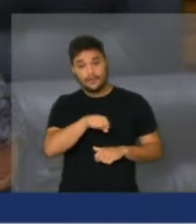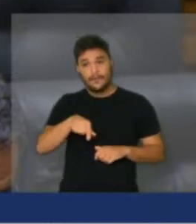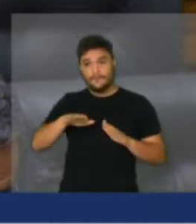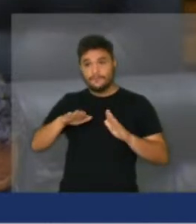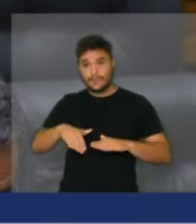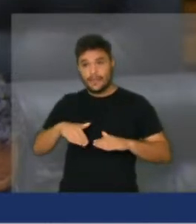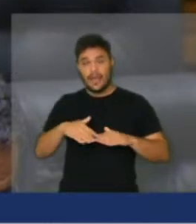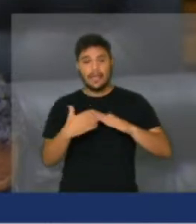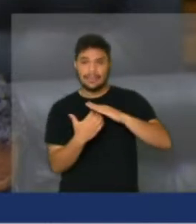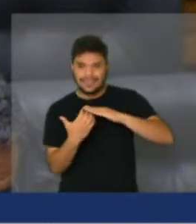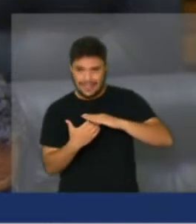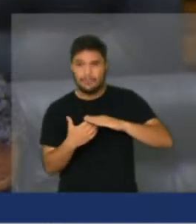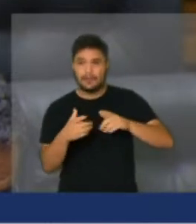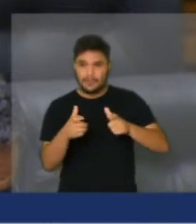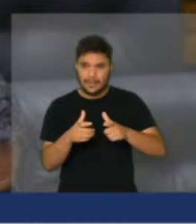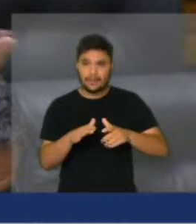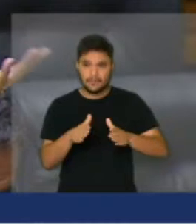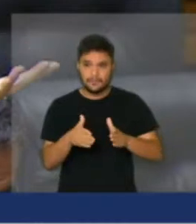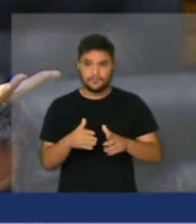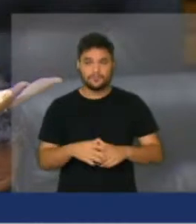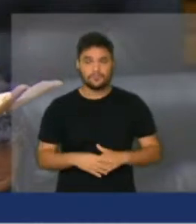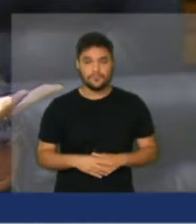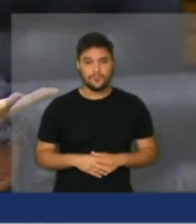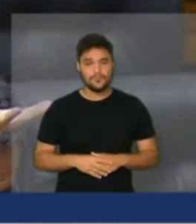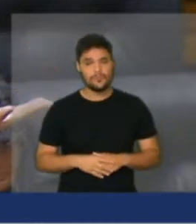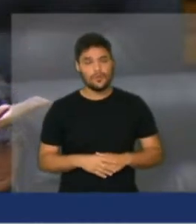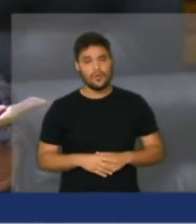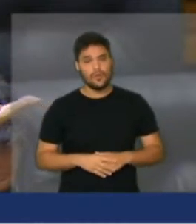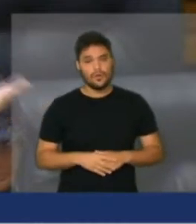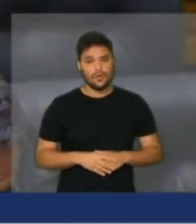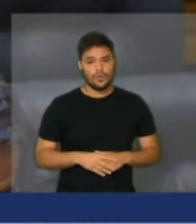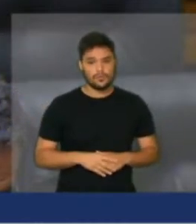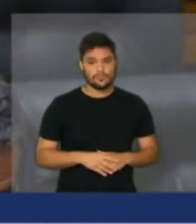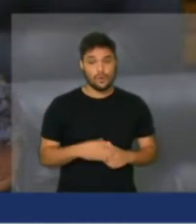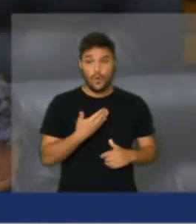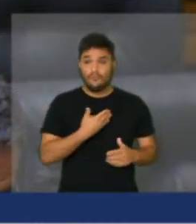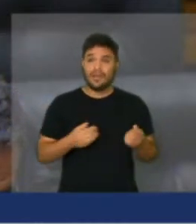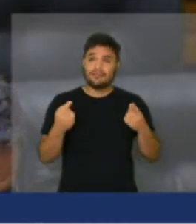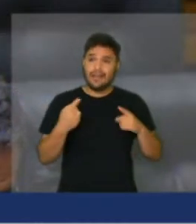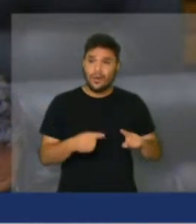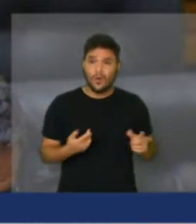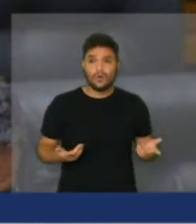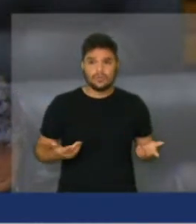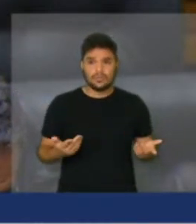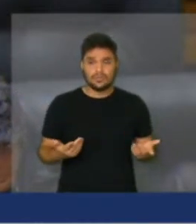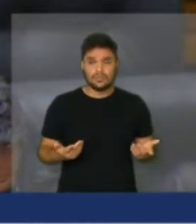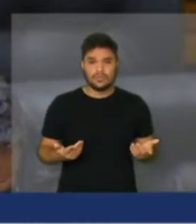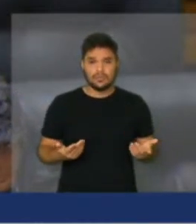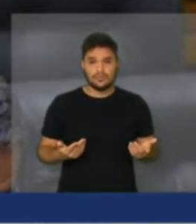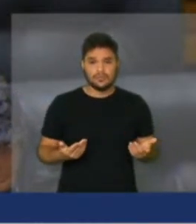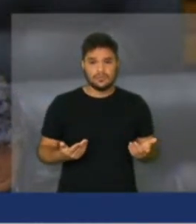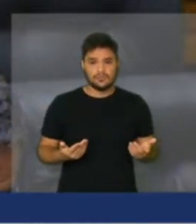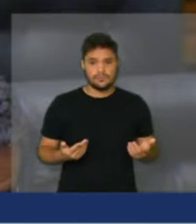ESTÁ -- [INTERRUPÇÃO DO ÁUDIO] SÓ PARA CONCLUIR, SENHOR PRESIDENTE. [SOA A CAMPAINHA] E MAIS, O PROJETO CONSTA COISAS QUE EU CONSIDERO QUE SERIAM UMA